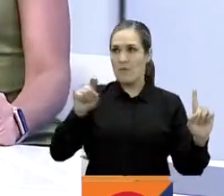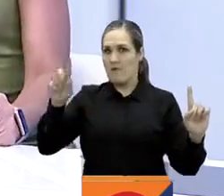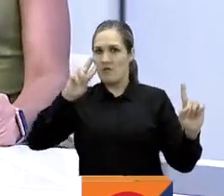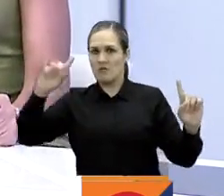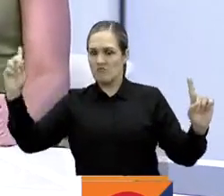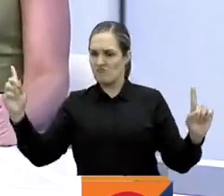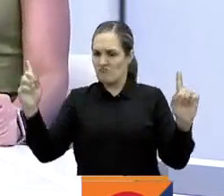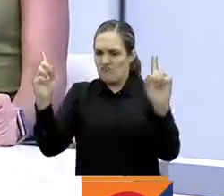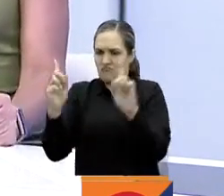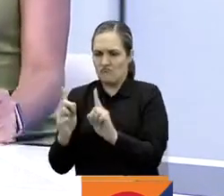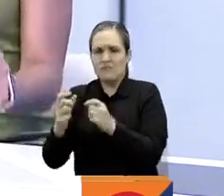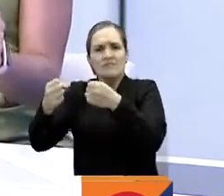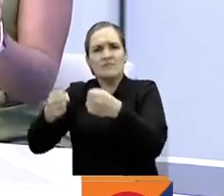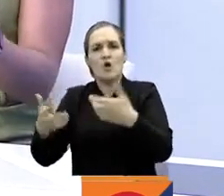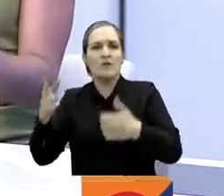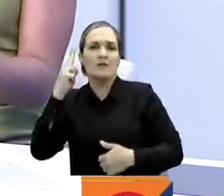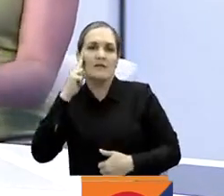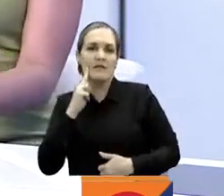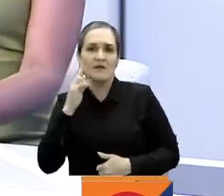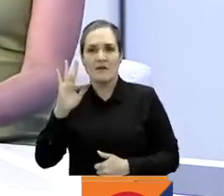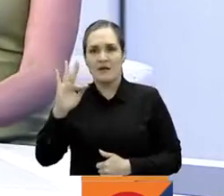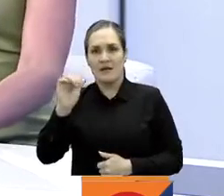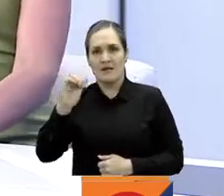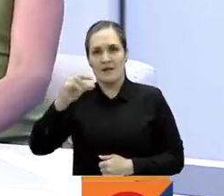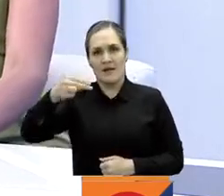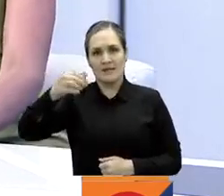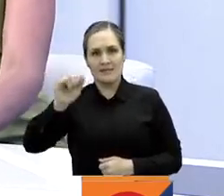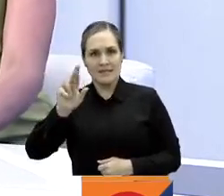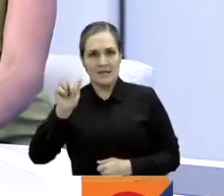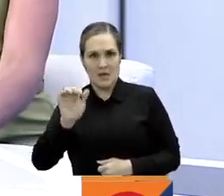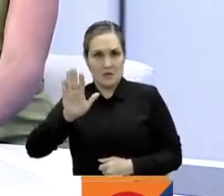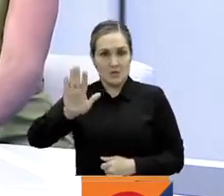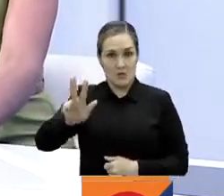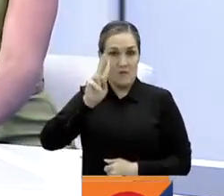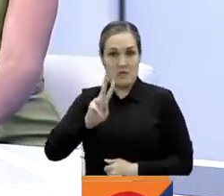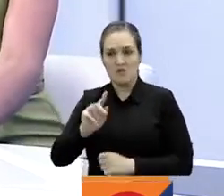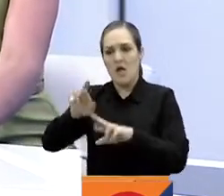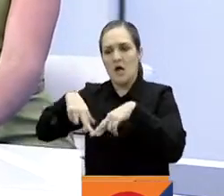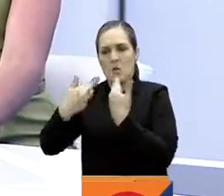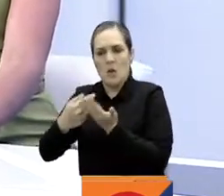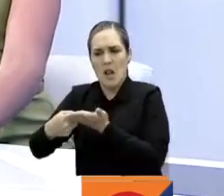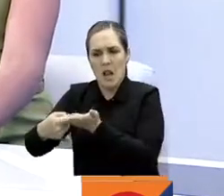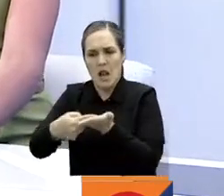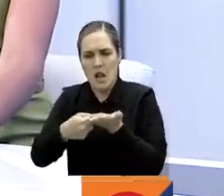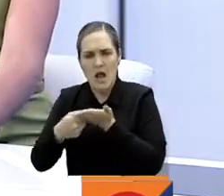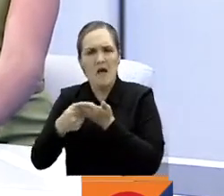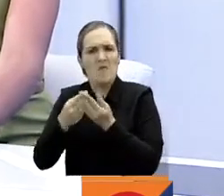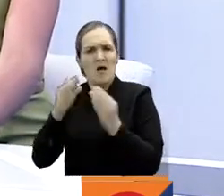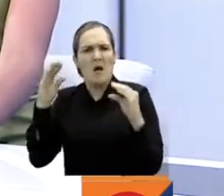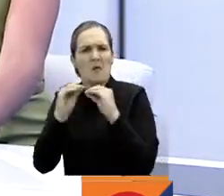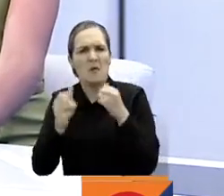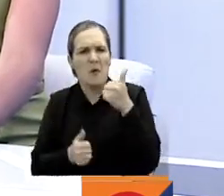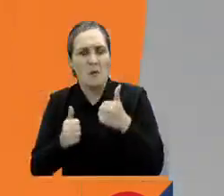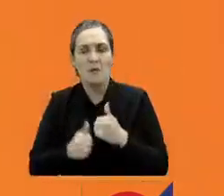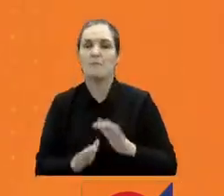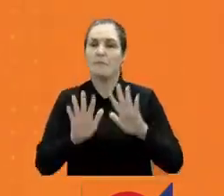DEFENSA DE LOS DOS PAíSES SE